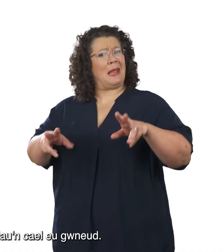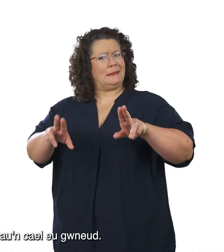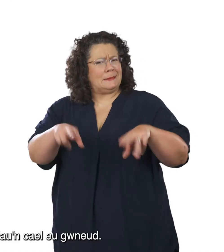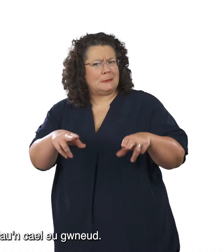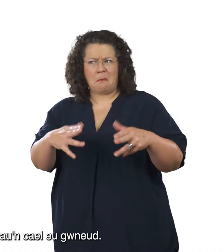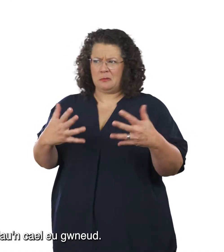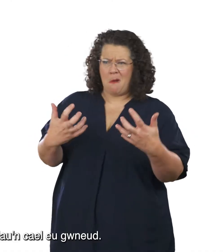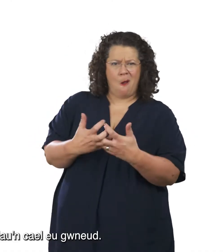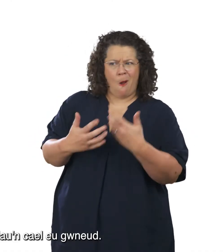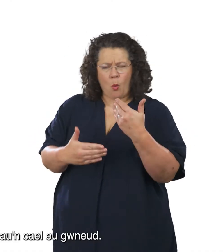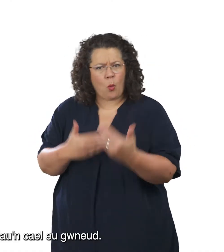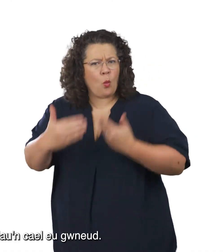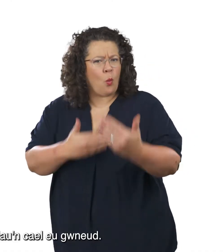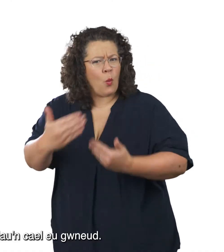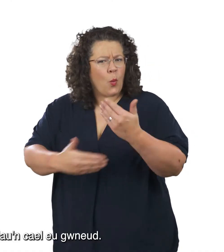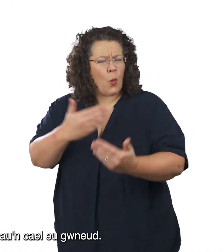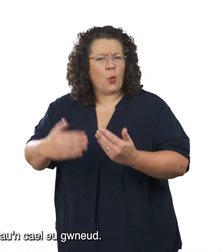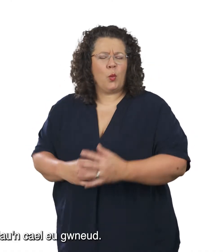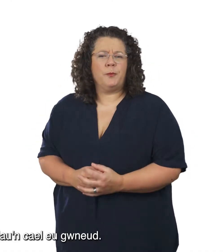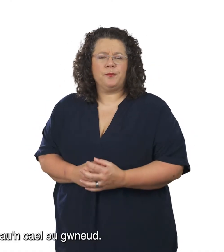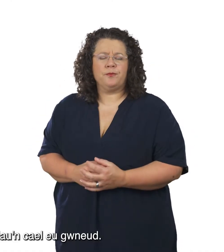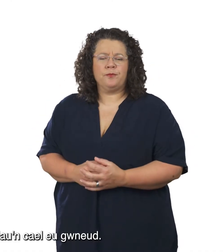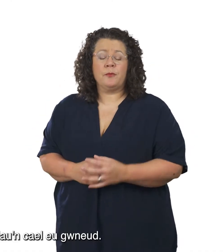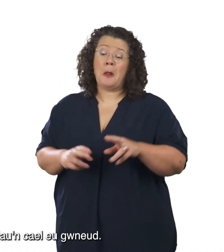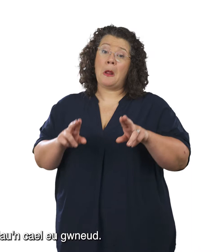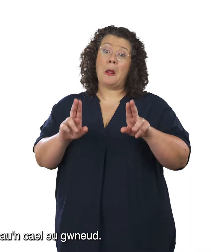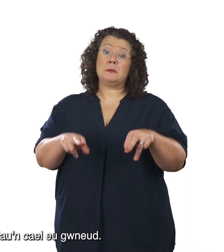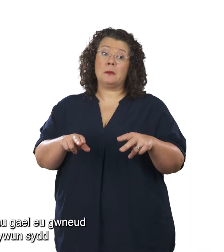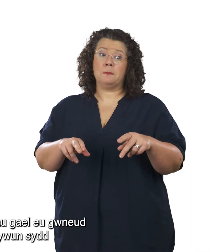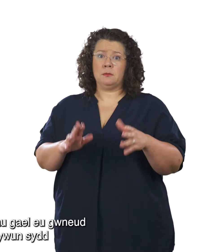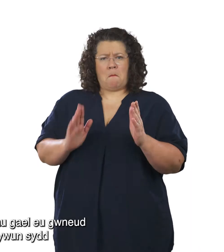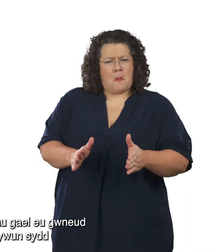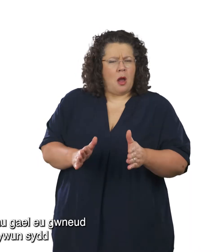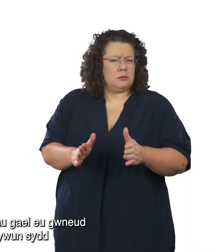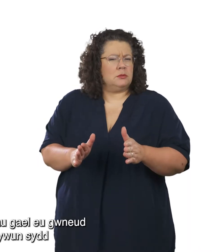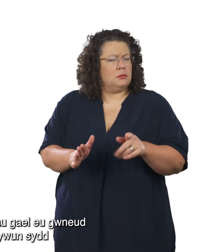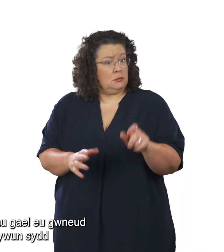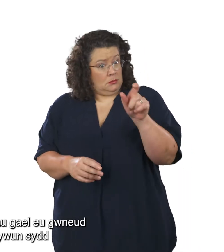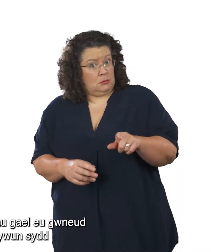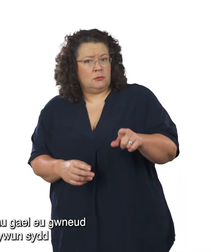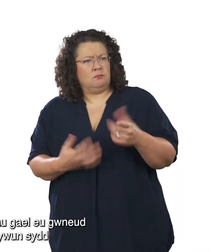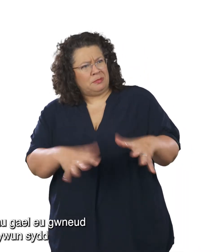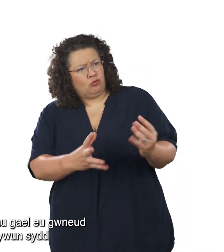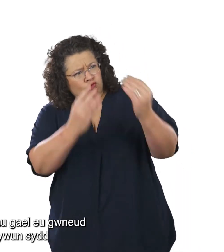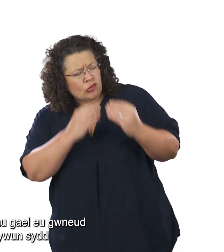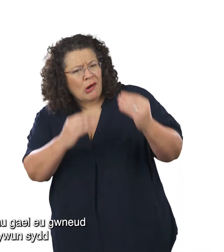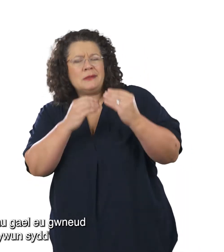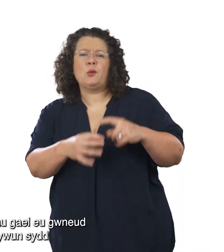Sut mae asesiadau'n cael eu gwneud. Gall asesiadau gael eu gwneud gan rywun sydd